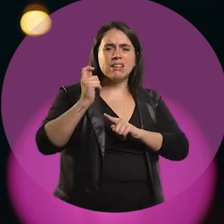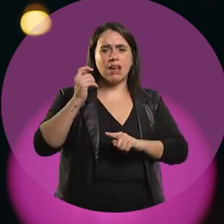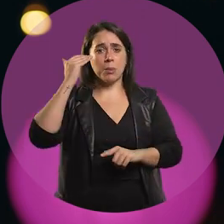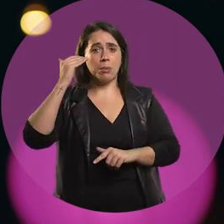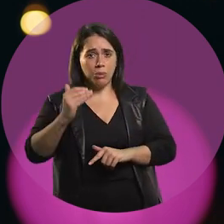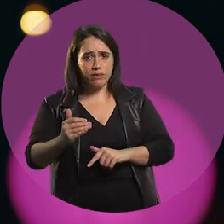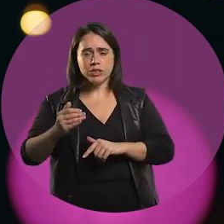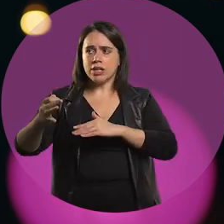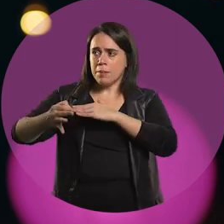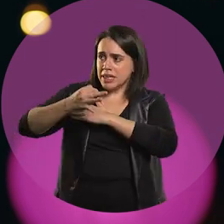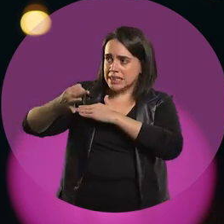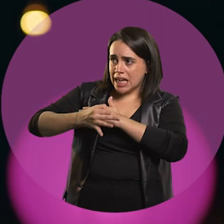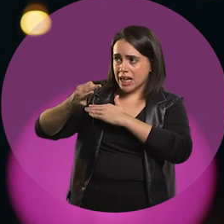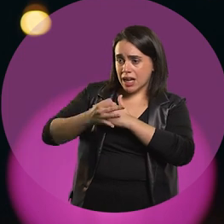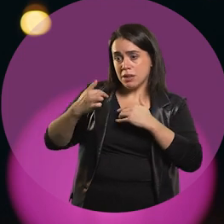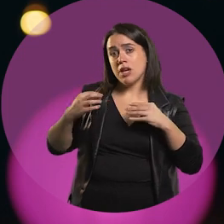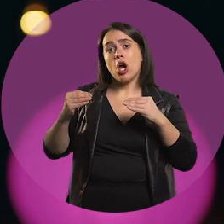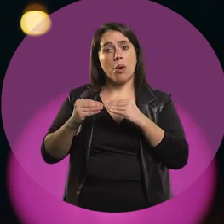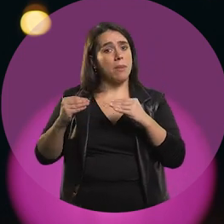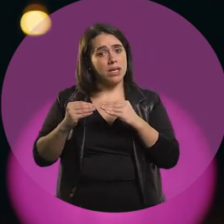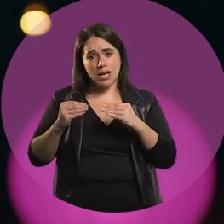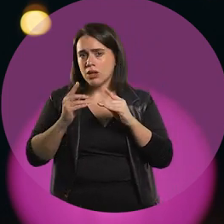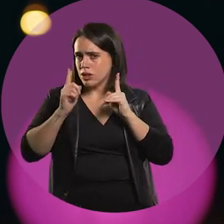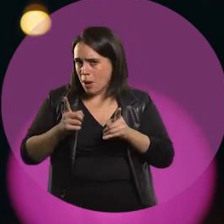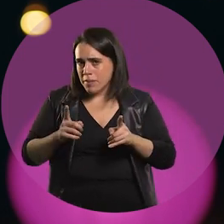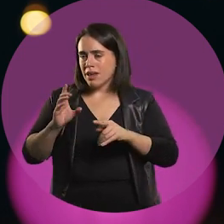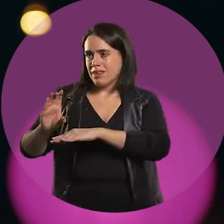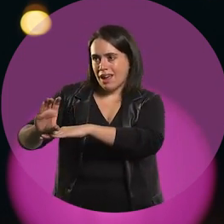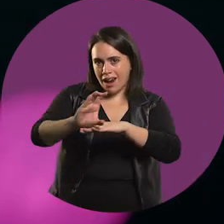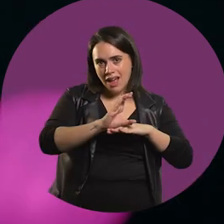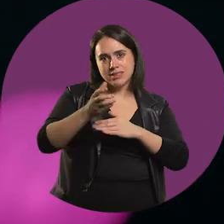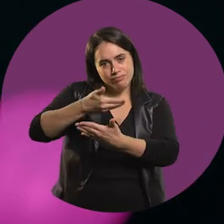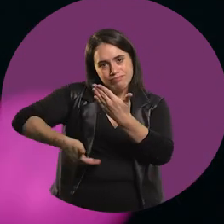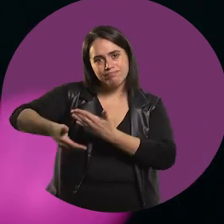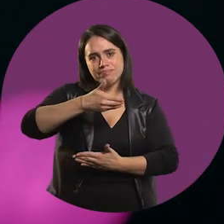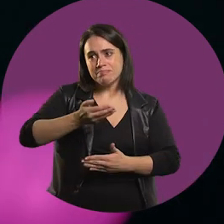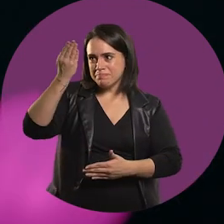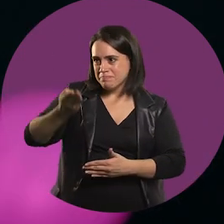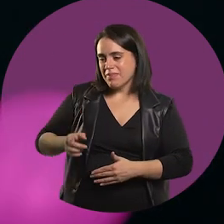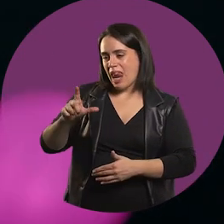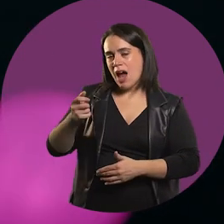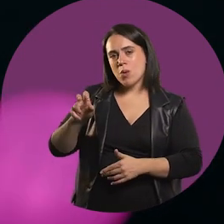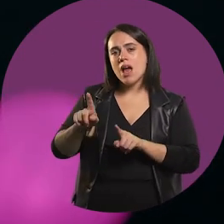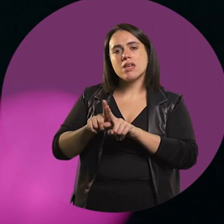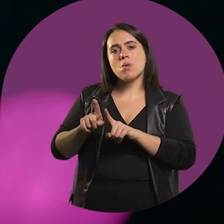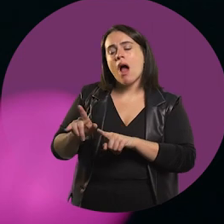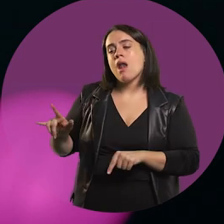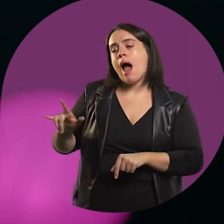de los docentes que nos enseñan y de nuestros compañeros de clase. Entonces, nada, es una persona a la que le tengo mucho cariño